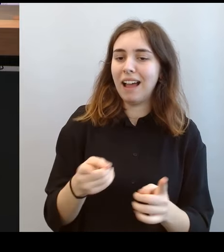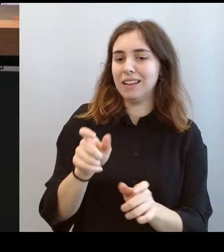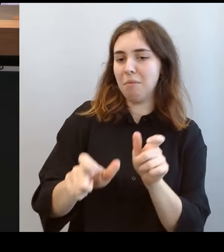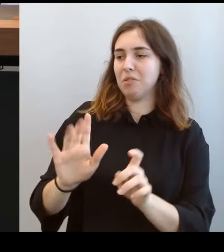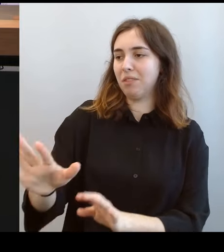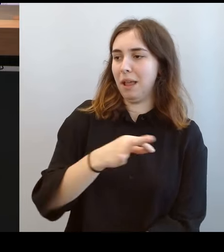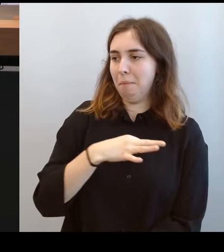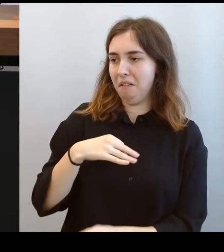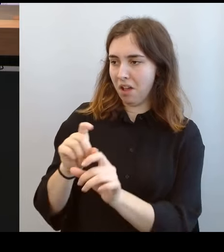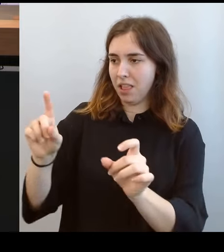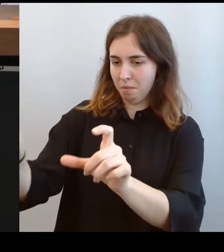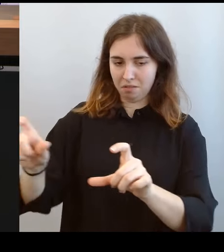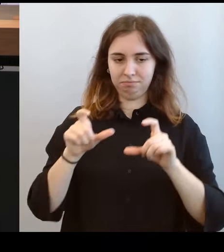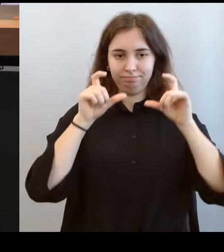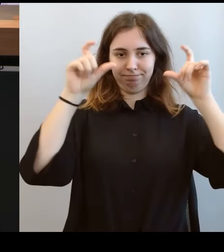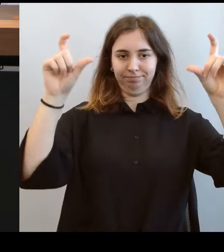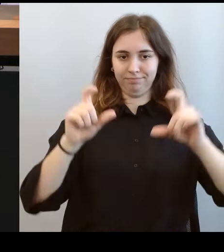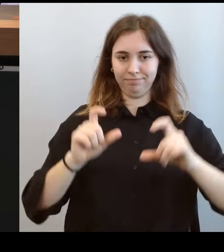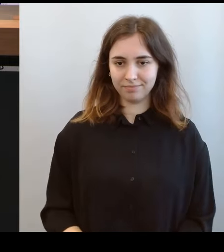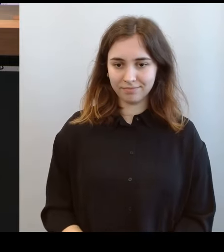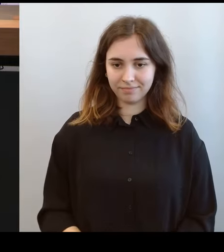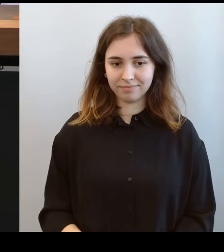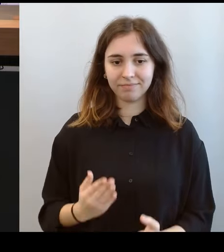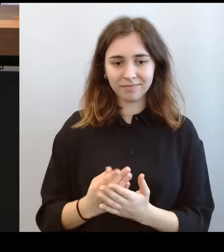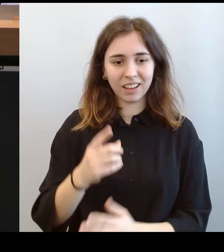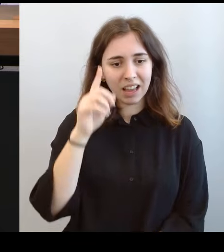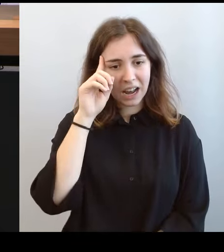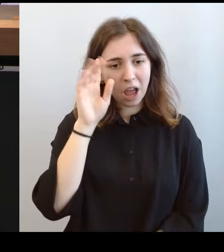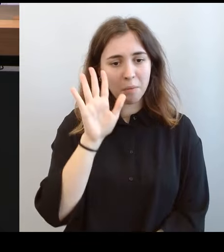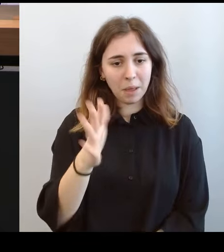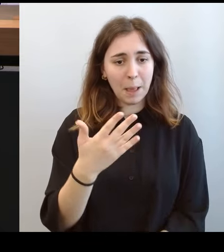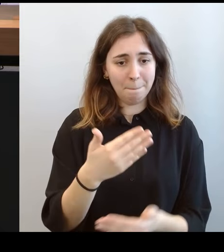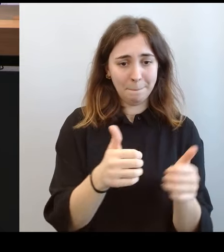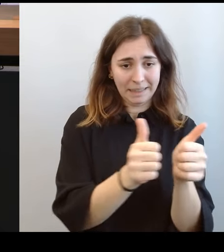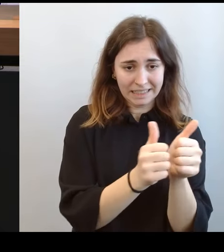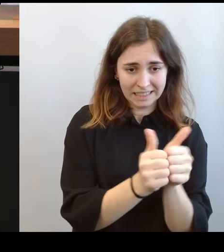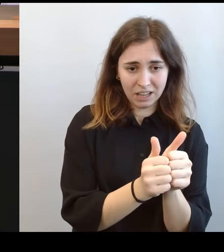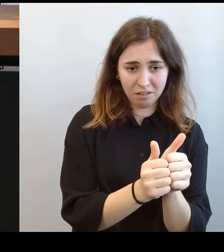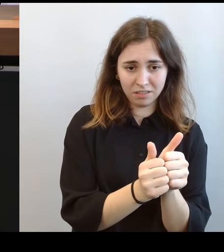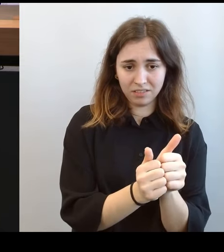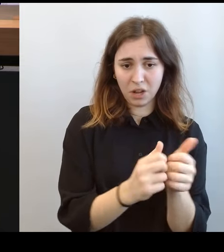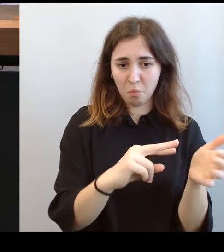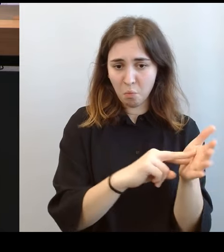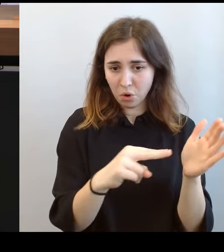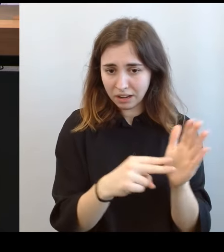Günther-Wünsch mit Herrn Wegner in dieser Form hier und heute sogar Anlass parlamentarischer Debatten ist. (Beifall)